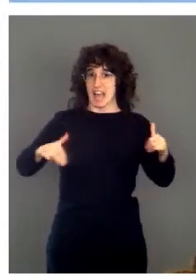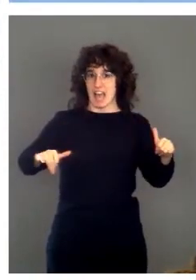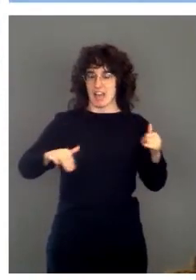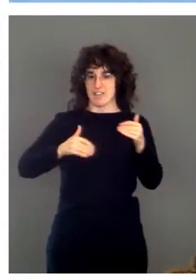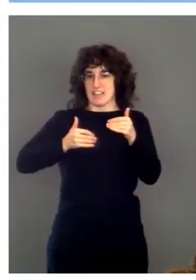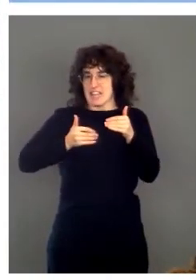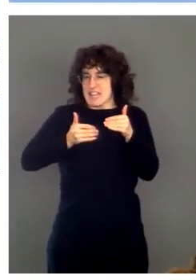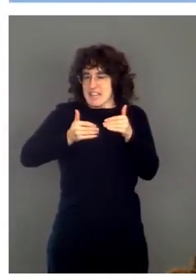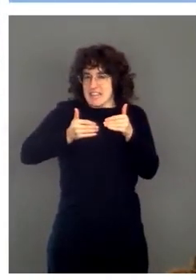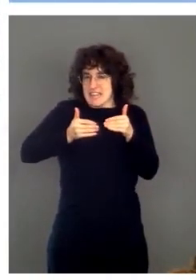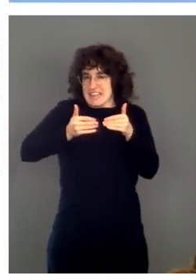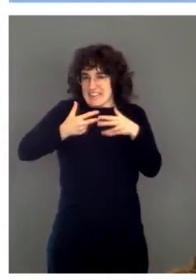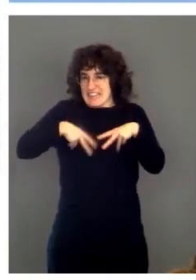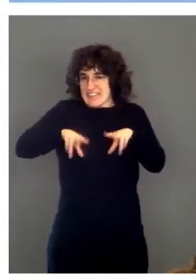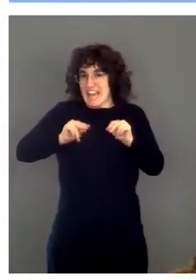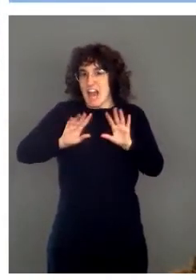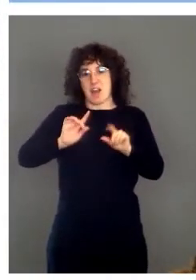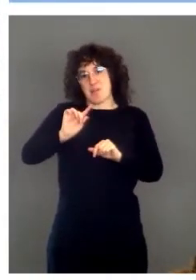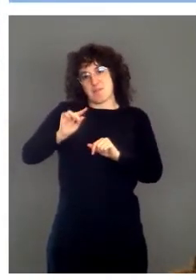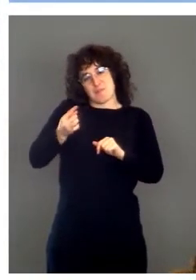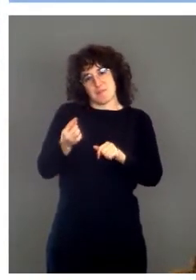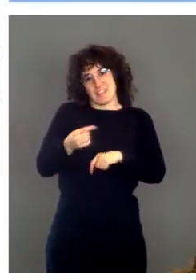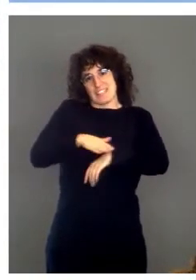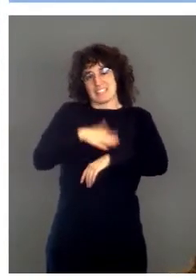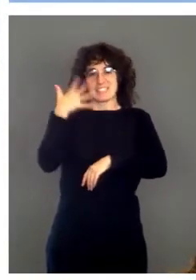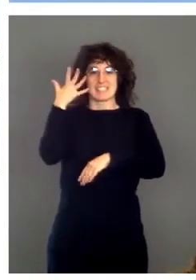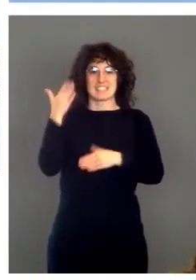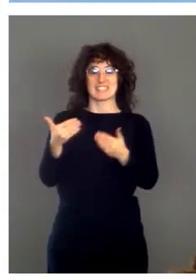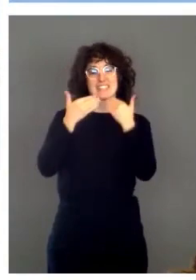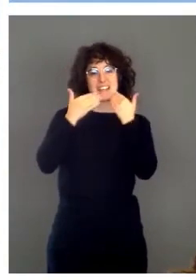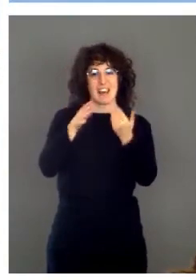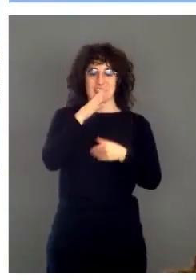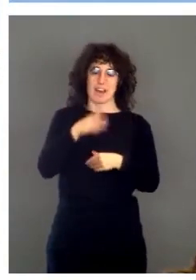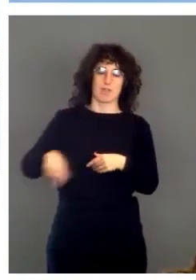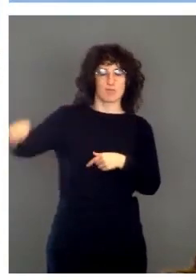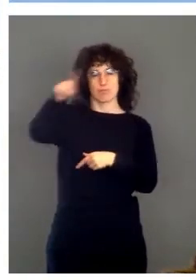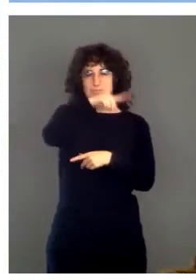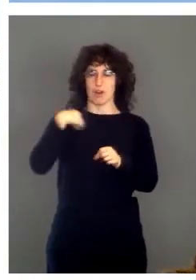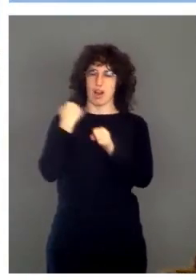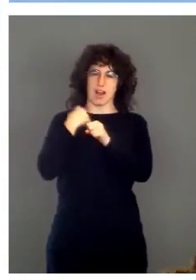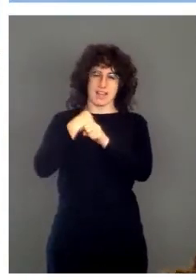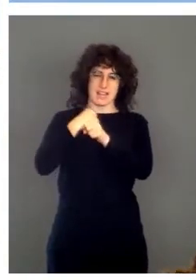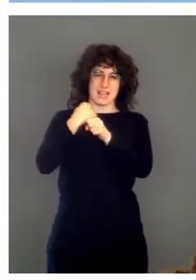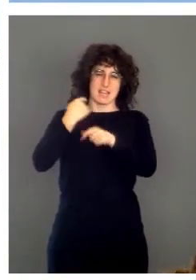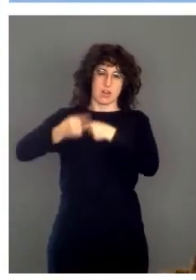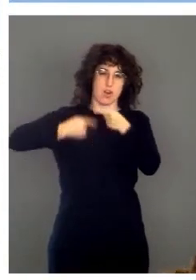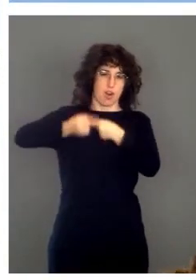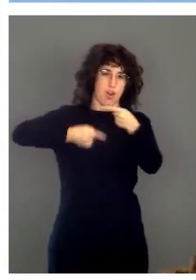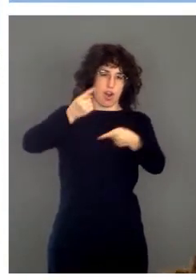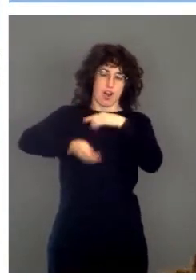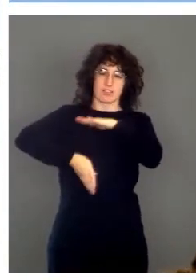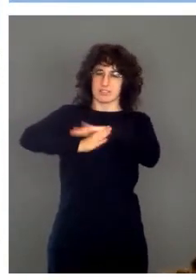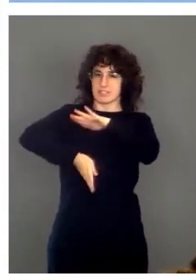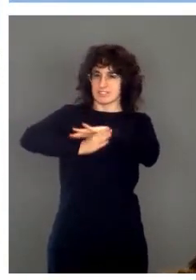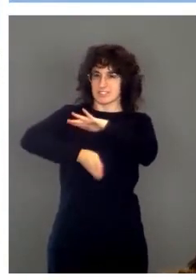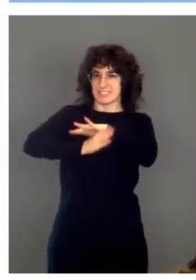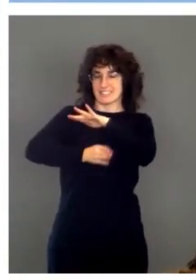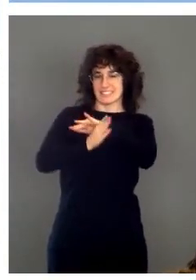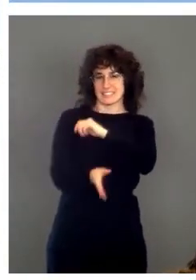En nombre del Gobierno de Navarra daros las gracias por todo el trabajo que realizais por ese Día a día constante Mérito que tenéis